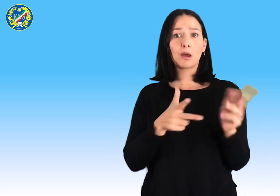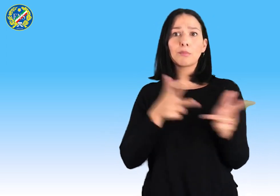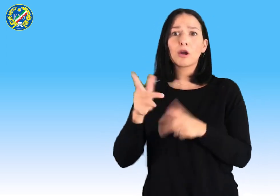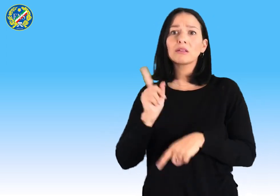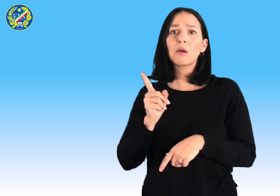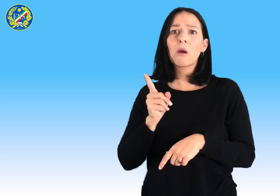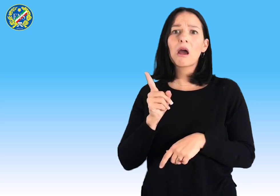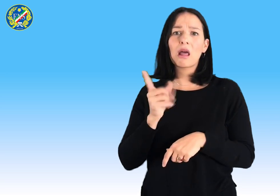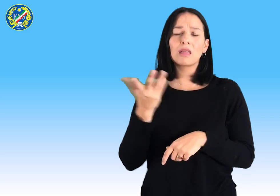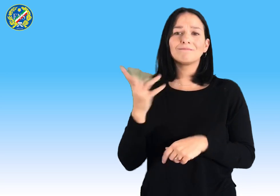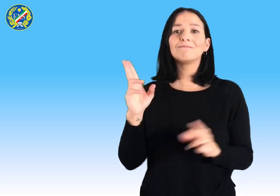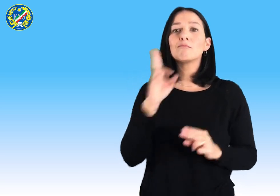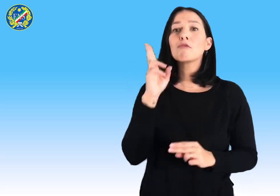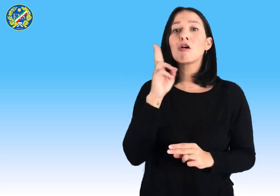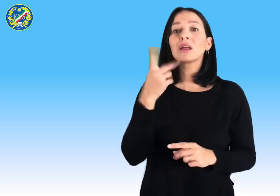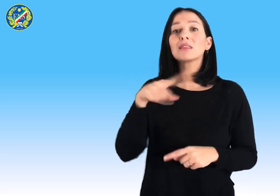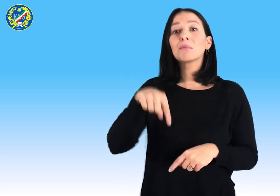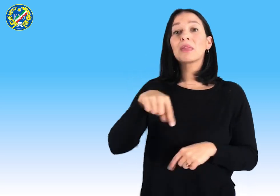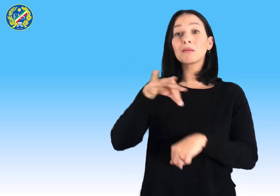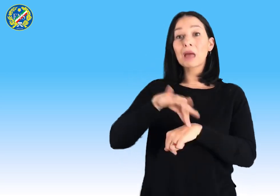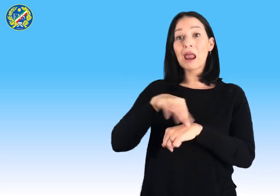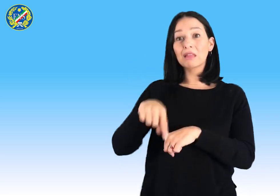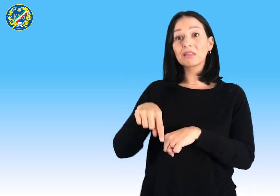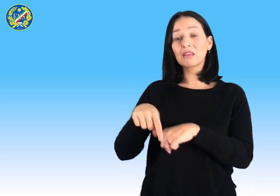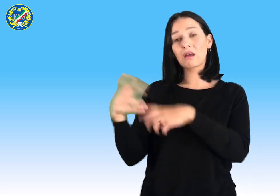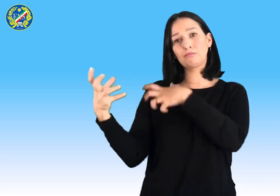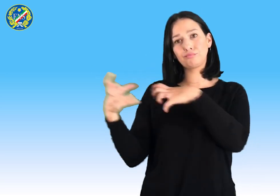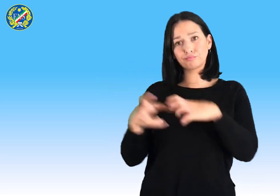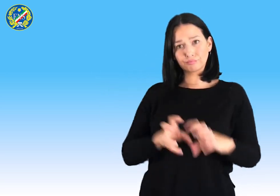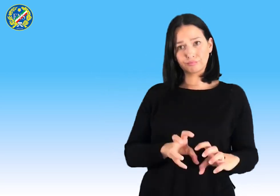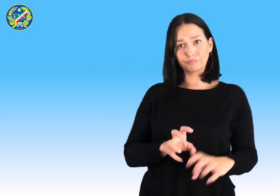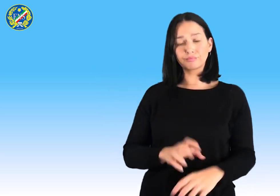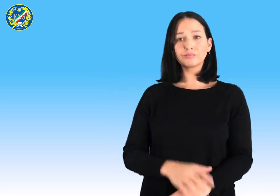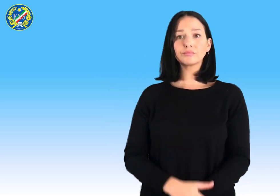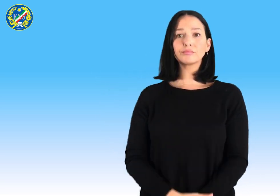si è osservata una riduzione della mortalità per tale neoplasia.